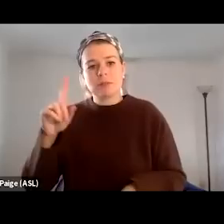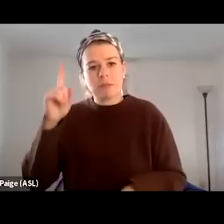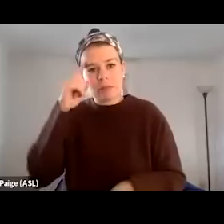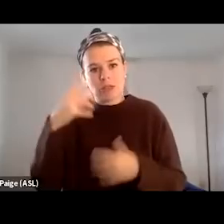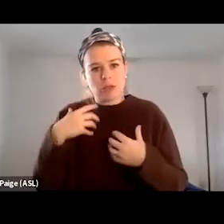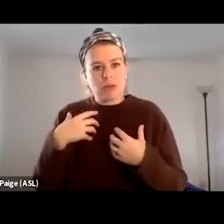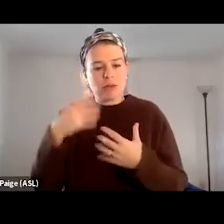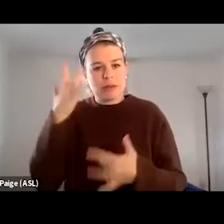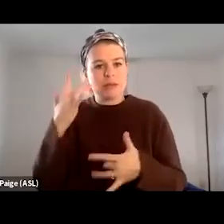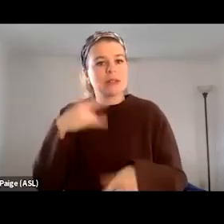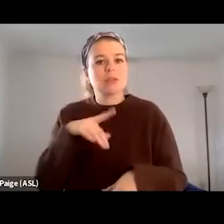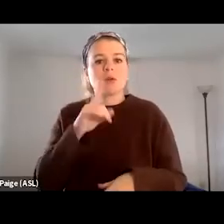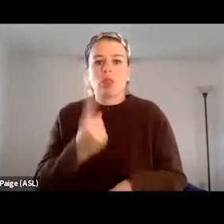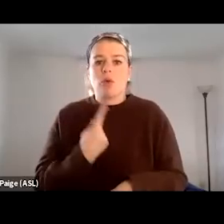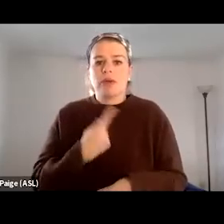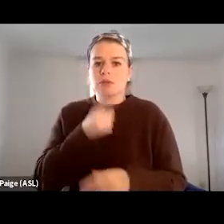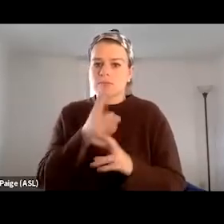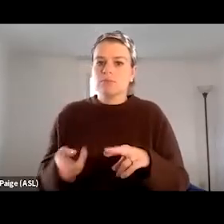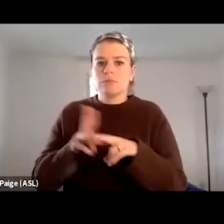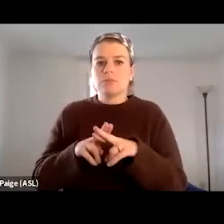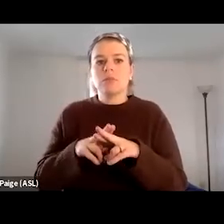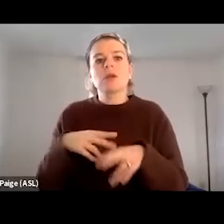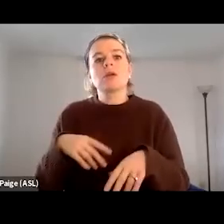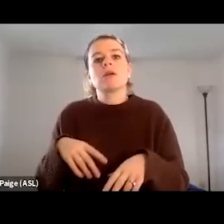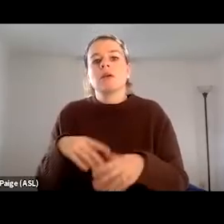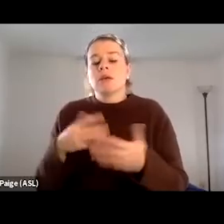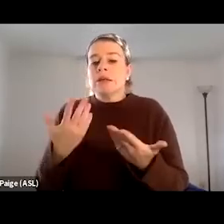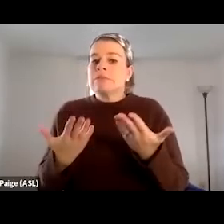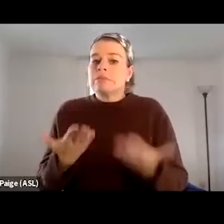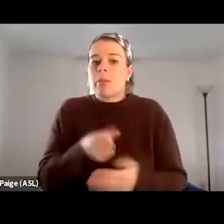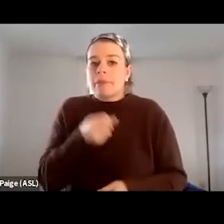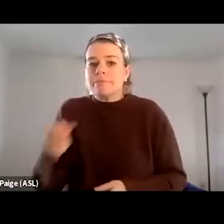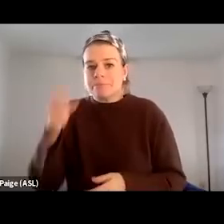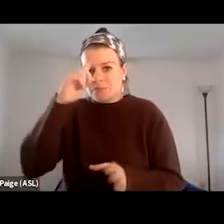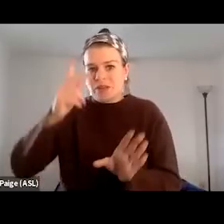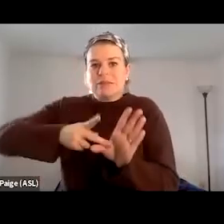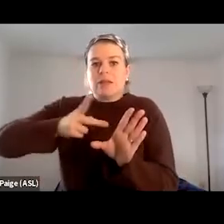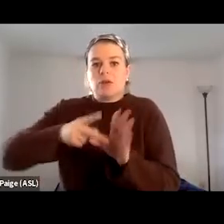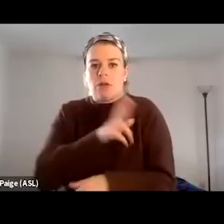la soledad se ha asociado con mayores probabilidades de hospitalización general y psiquiátrica, niveles más bajos de autoeficacia